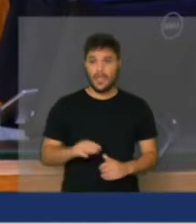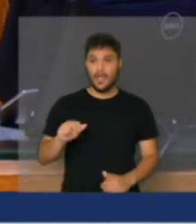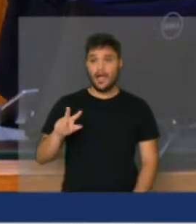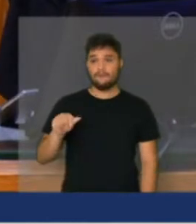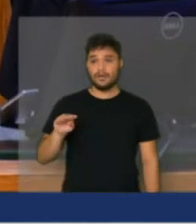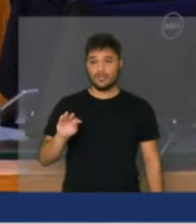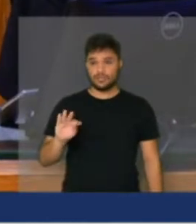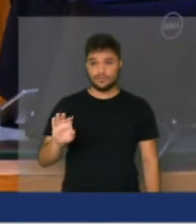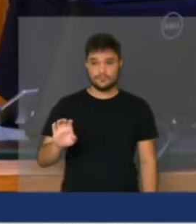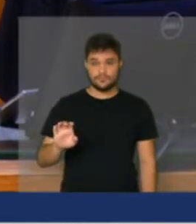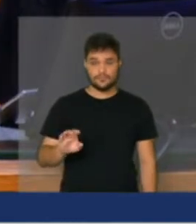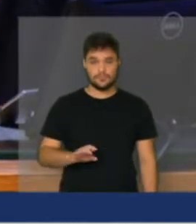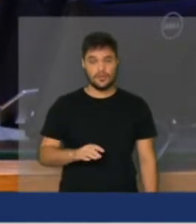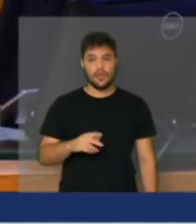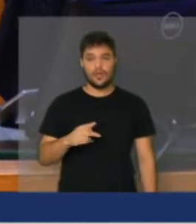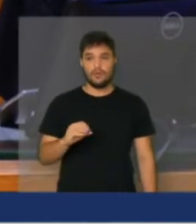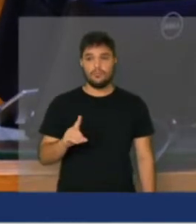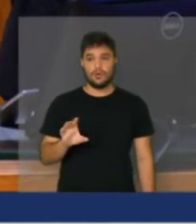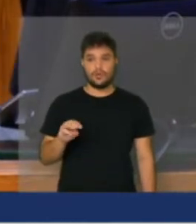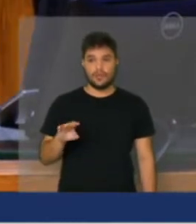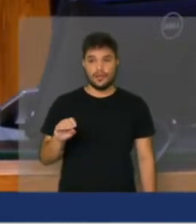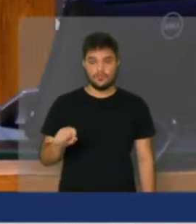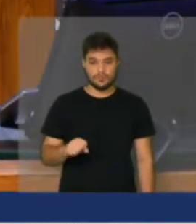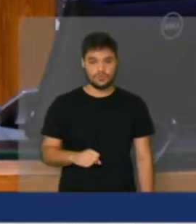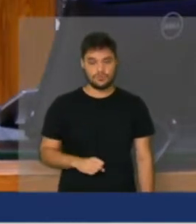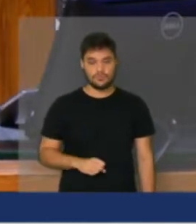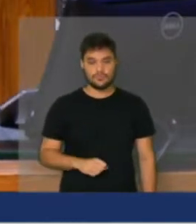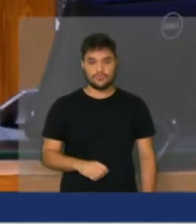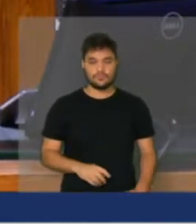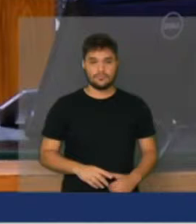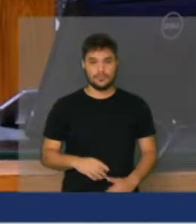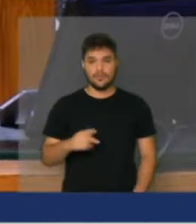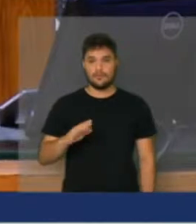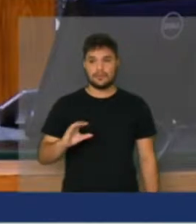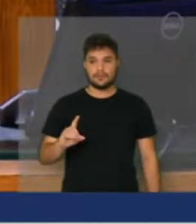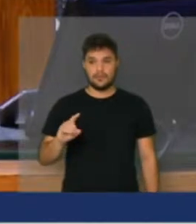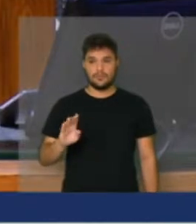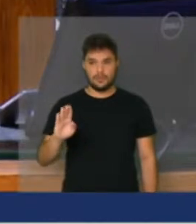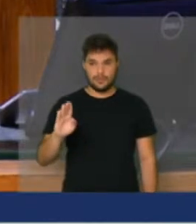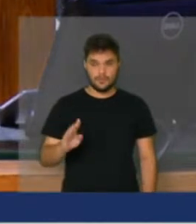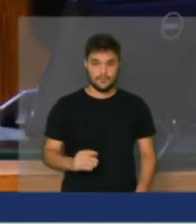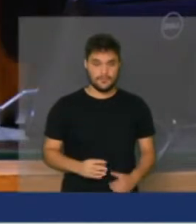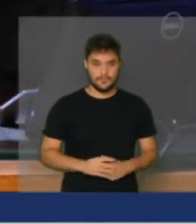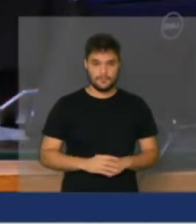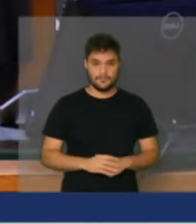AVANTE... PODEMOS... P CDOB PCDOB. [DEPUTADO]: SENHOR PRESIDENTE... [DEPUTADO]: O PCDOB ENCAMINHA SIM, O GUEDES TERÁ